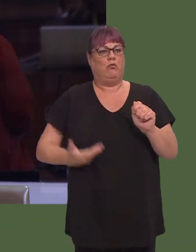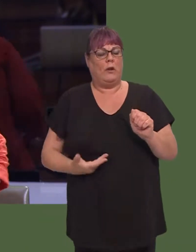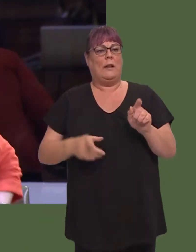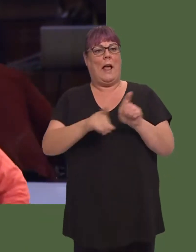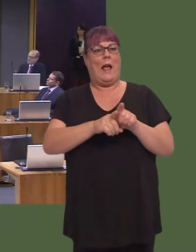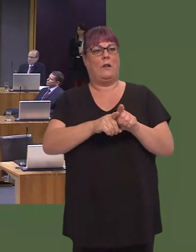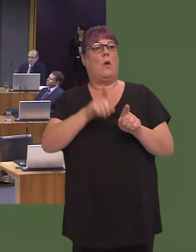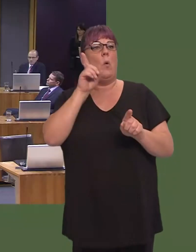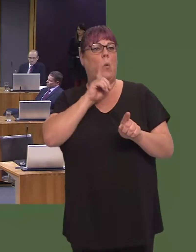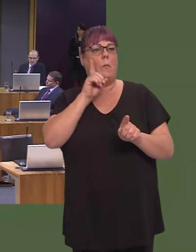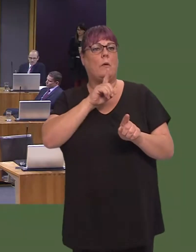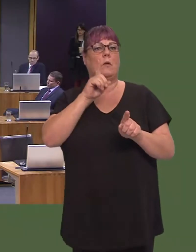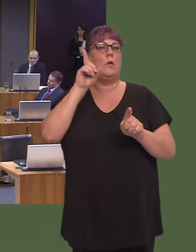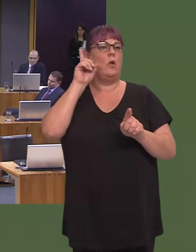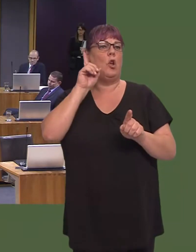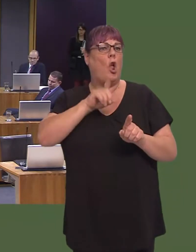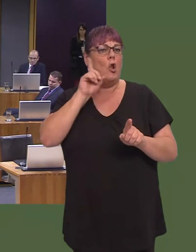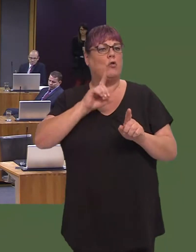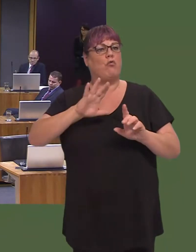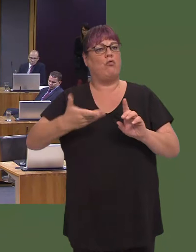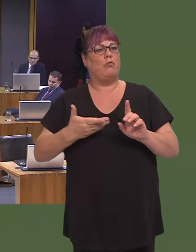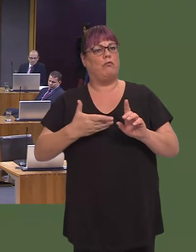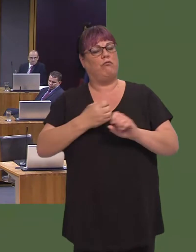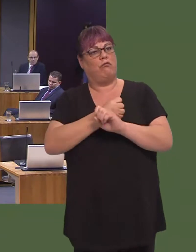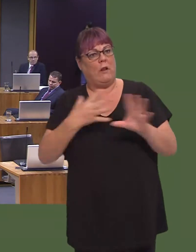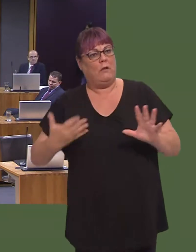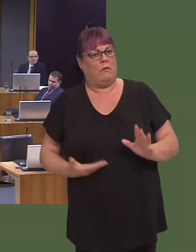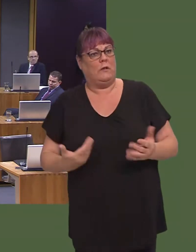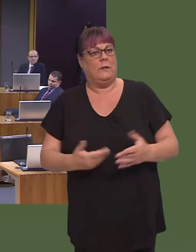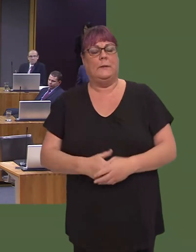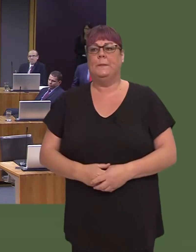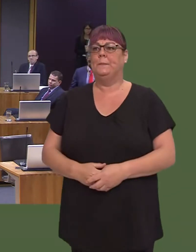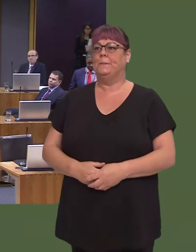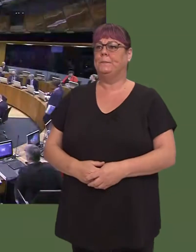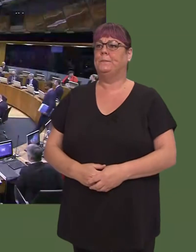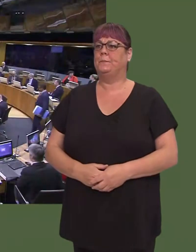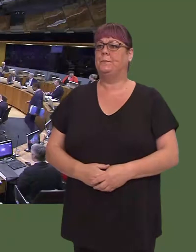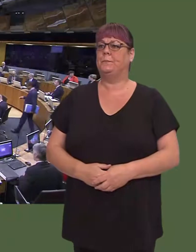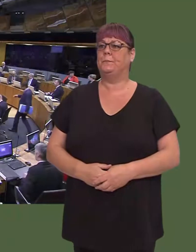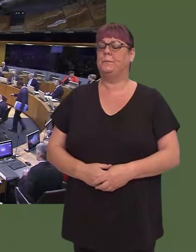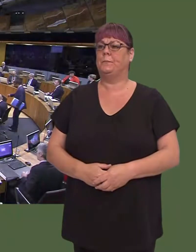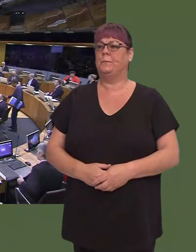January, again, better than the national average of 24 minutes and 19 seconds.